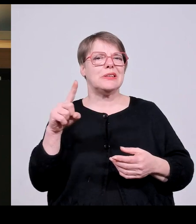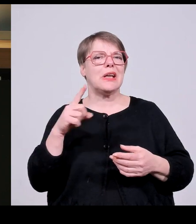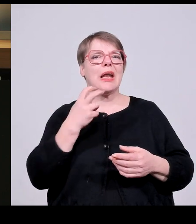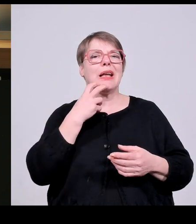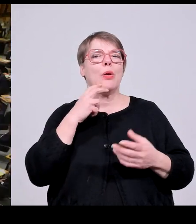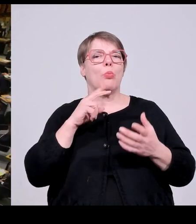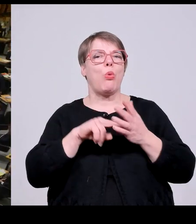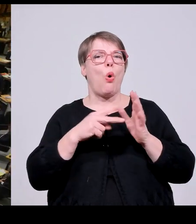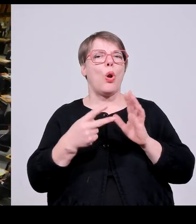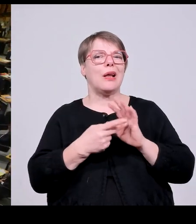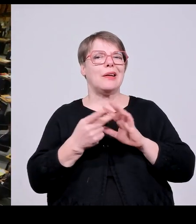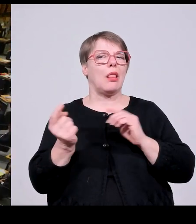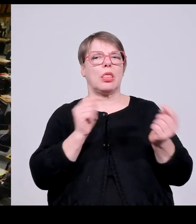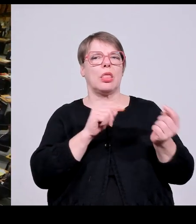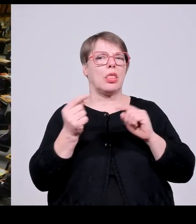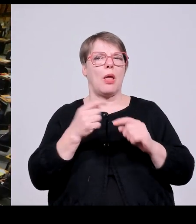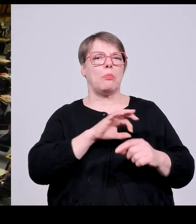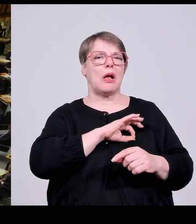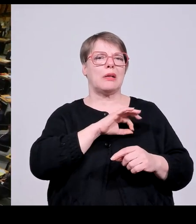Für die Linksfraktion, hat der Kollege Doktor King das Wort.